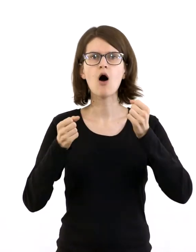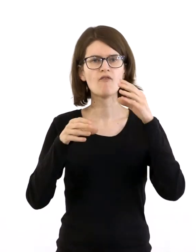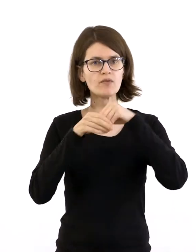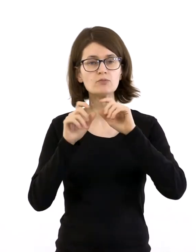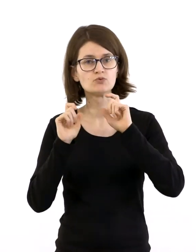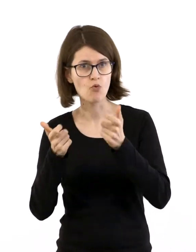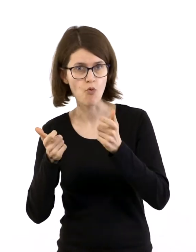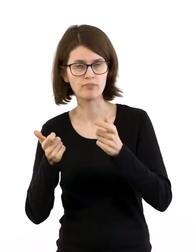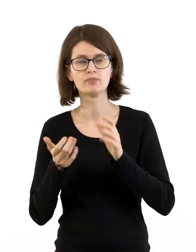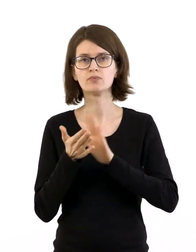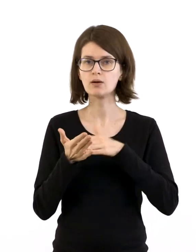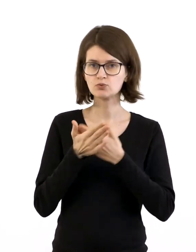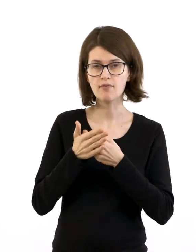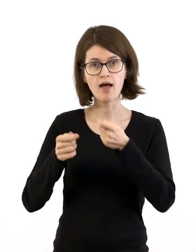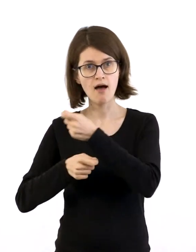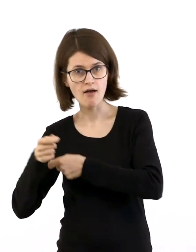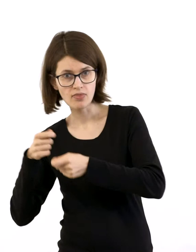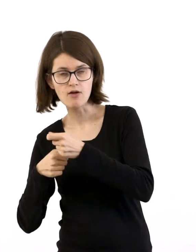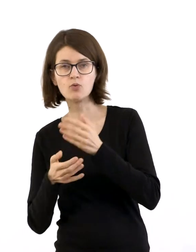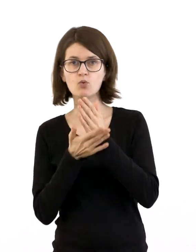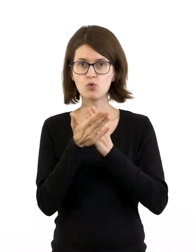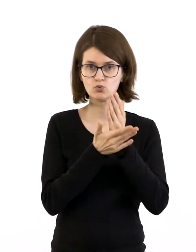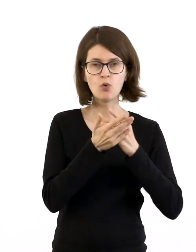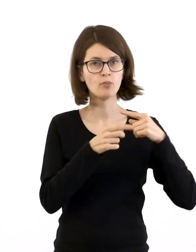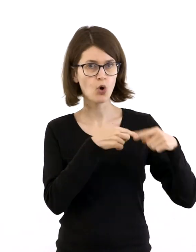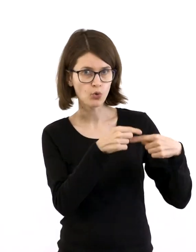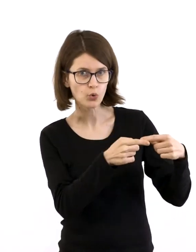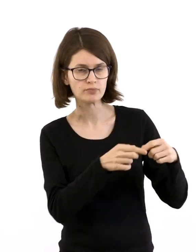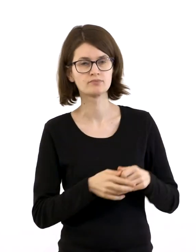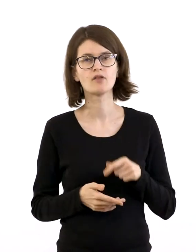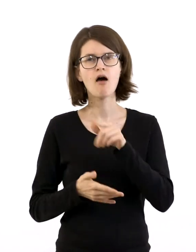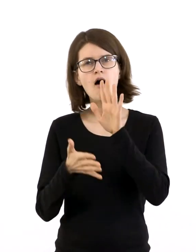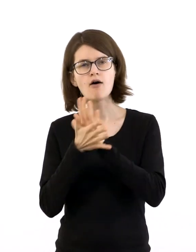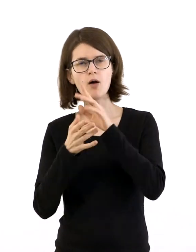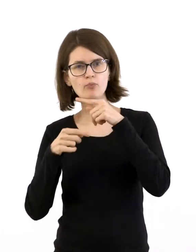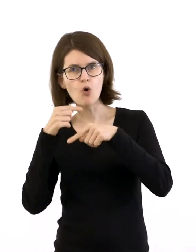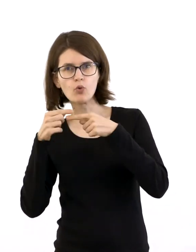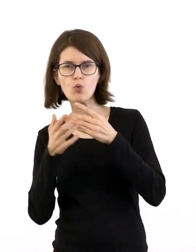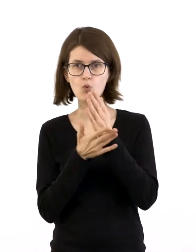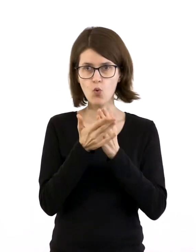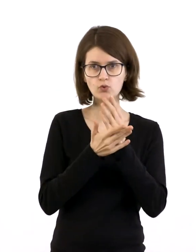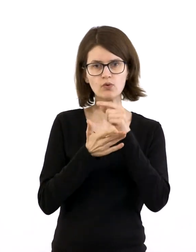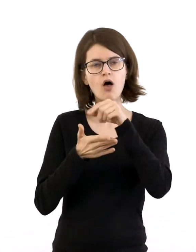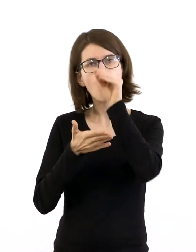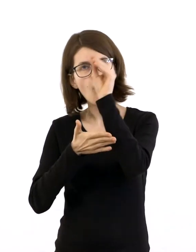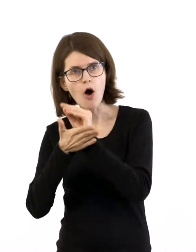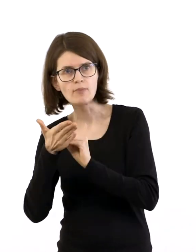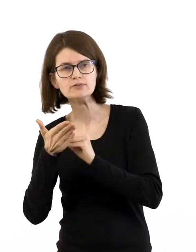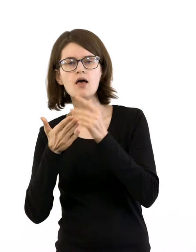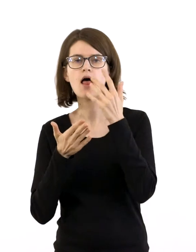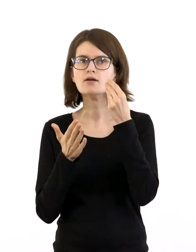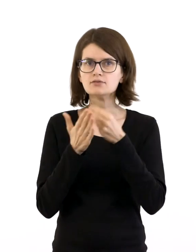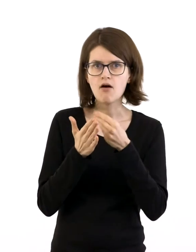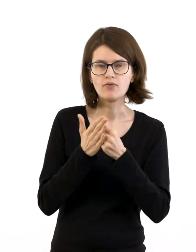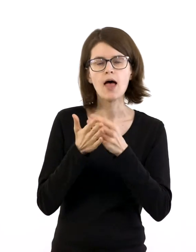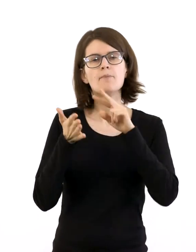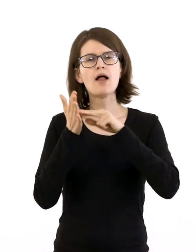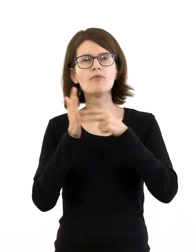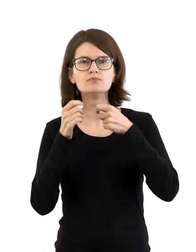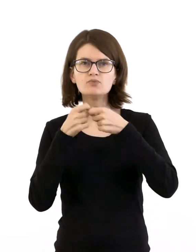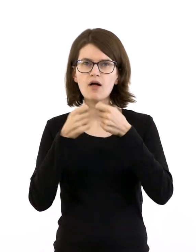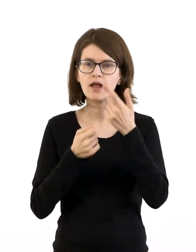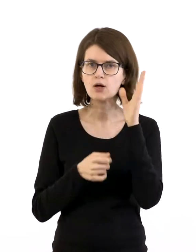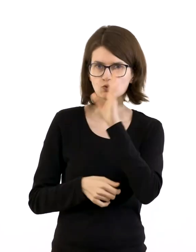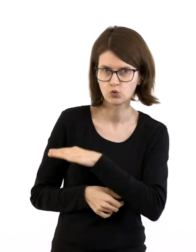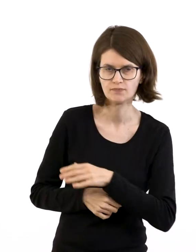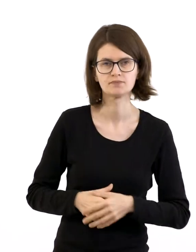zakres działania (handel, usługi, produkcja), charakterystyka produktów lub usług – opis, cena, planowany poziom sprzedaży;